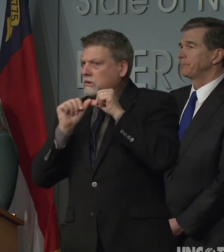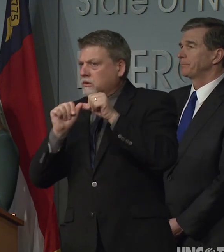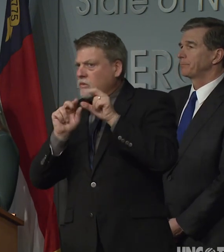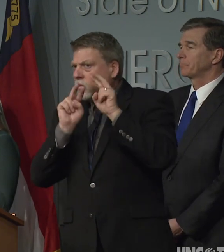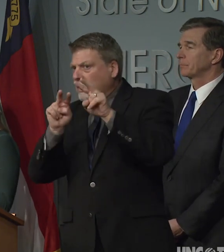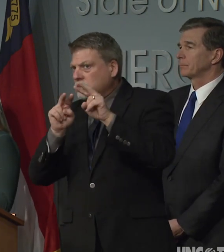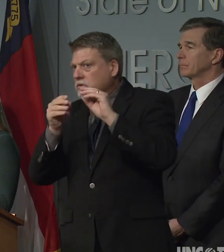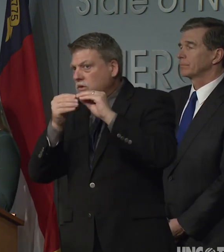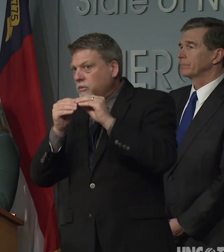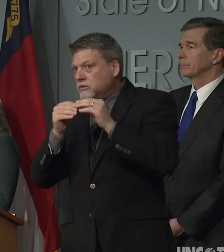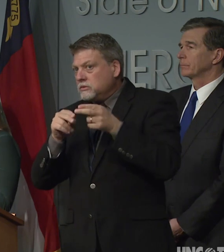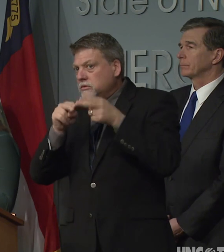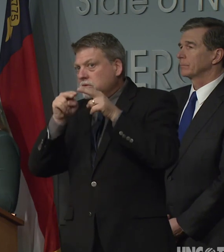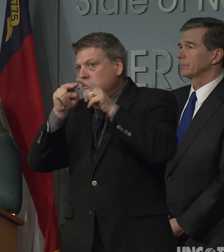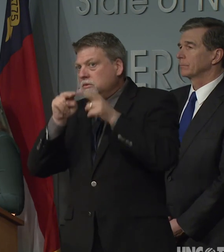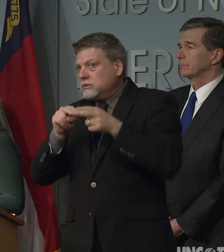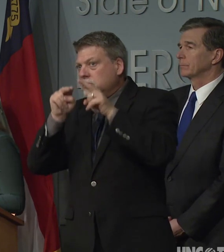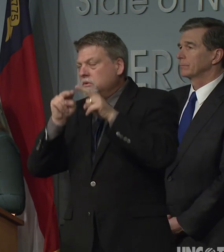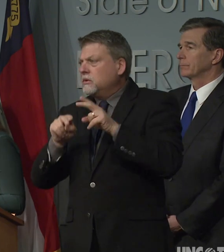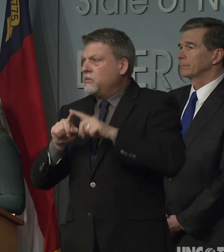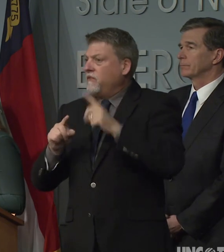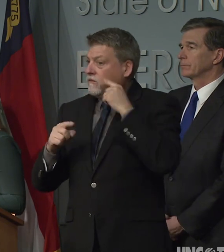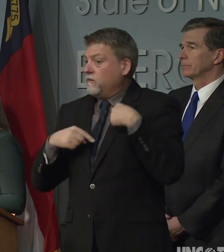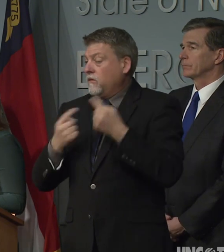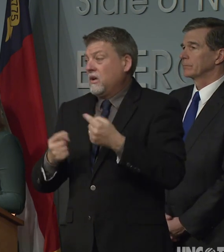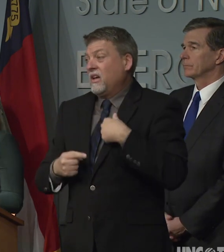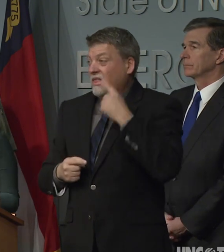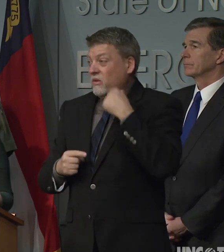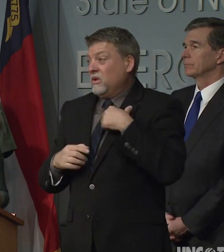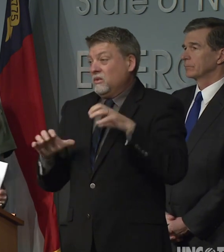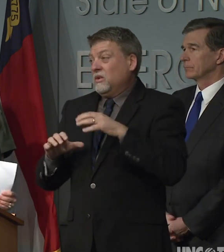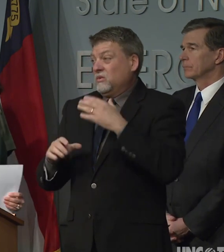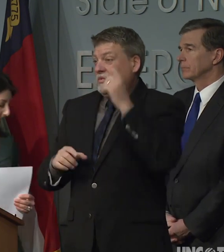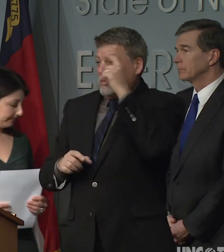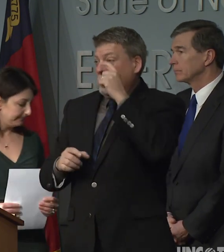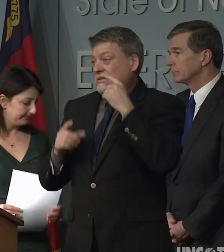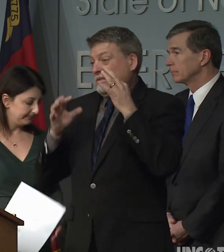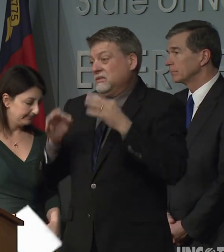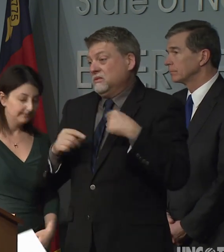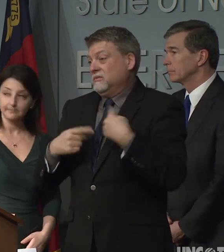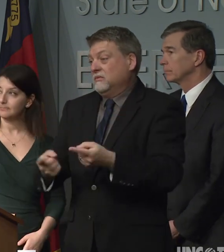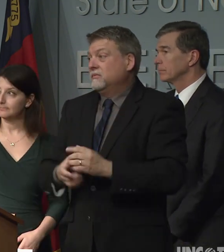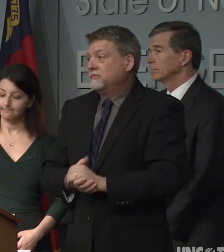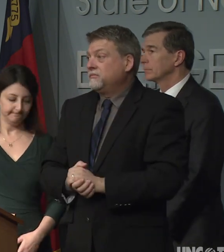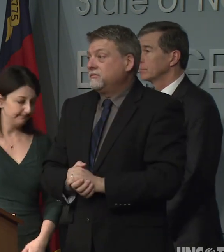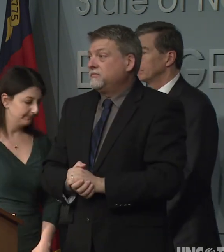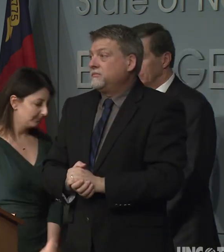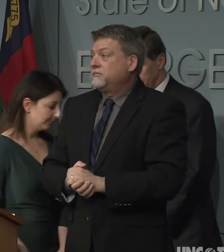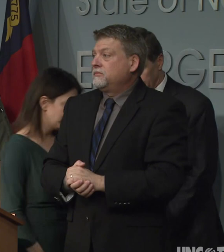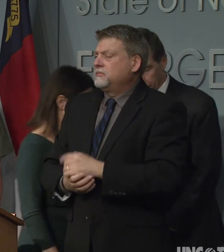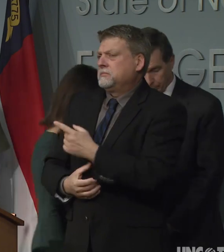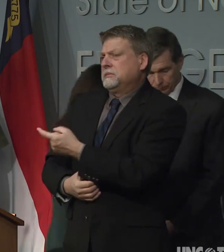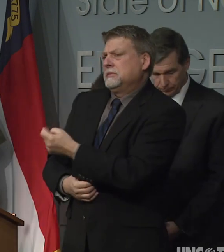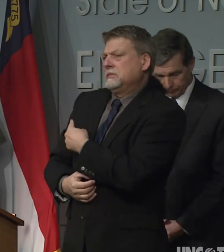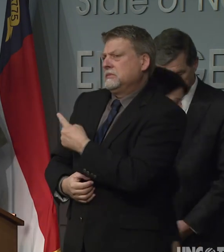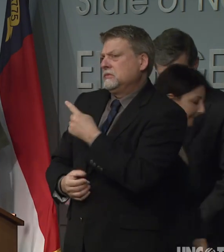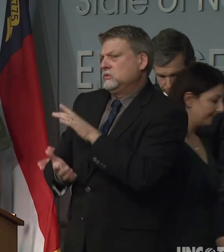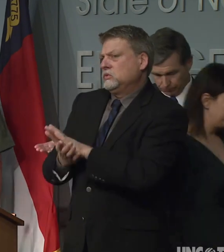y vamos a continuar viendo las cifras y vamos a hacer nuestro trabajo, pero creo que estamos tomando los pasos correctos.